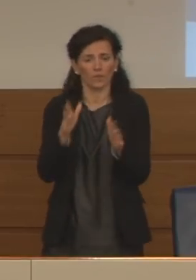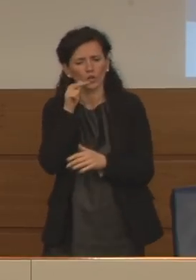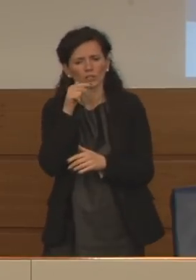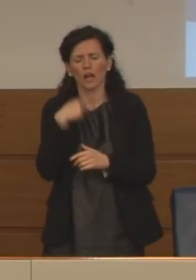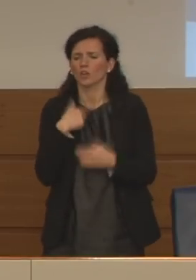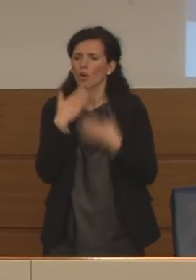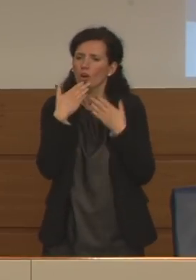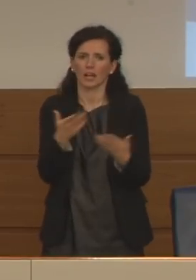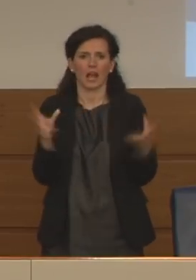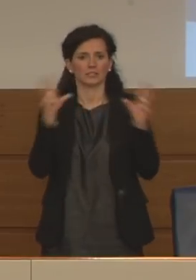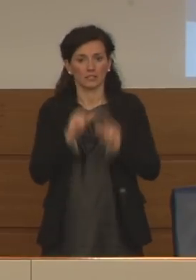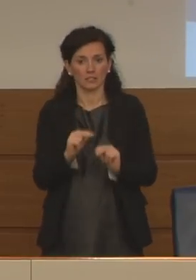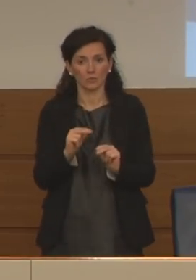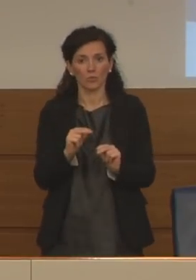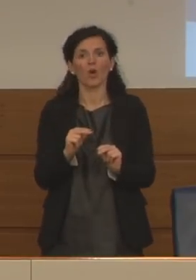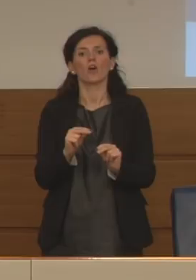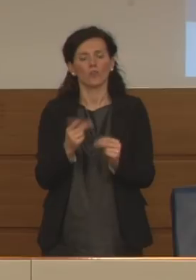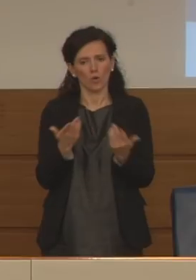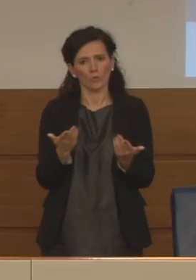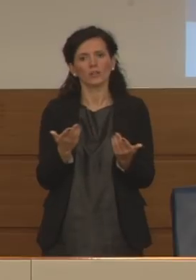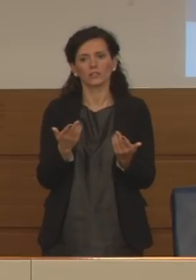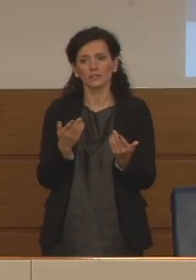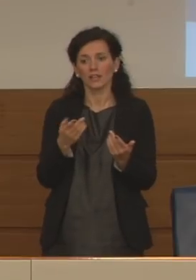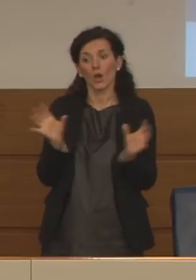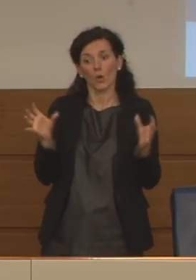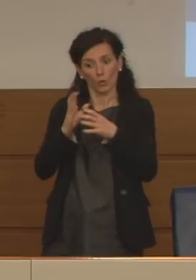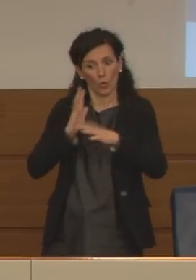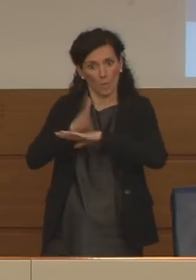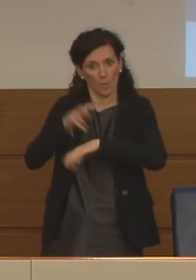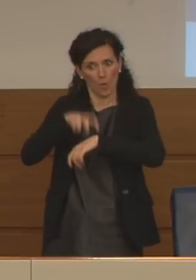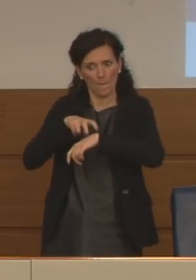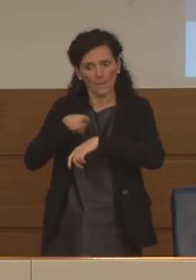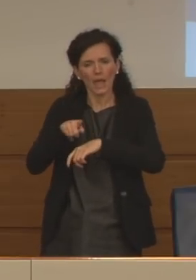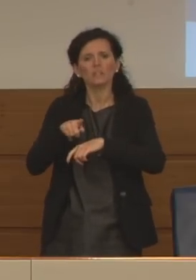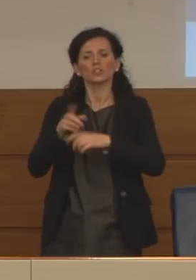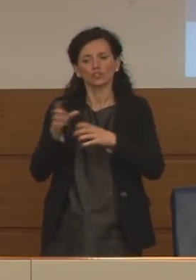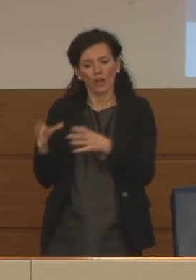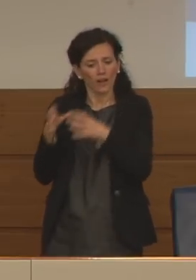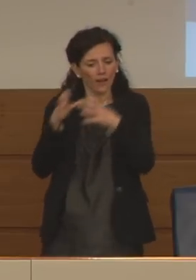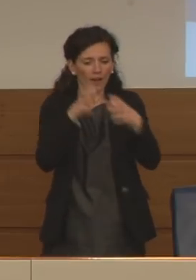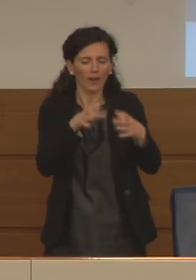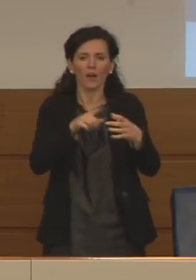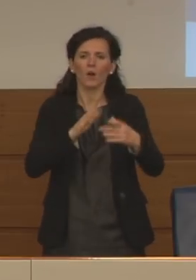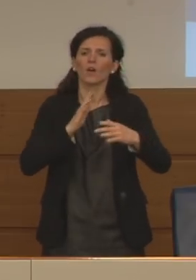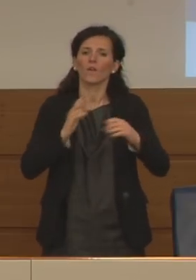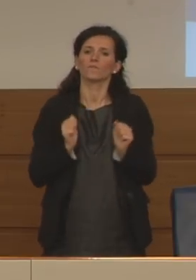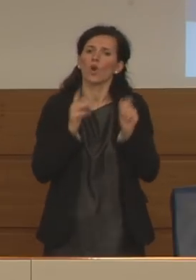anche loro saranno un volontariato straordinario e particolare,